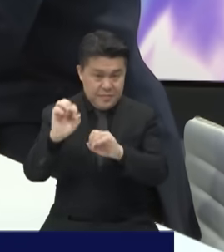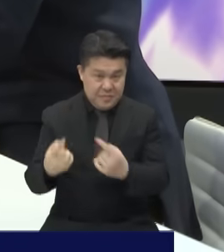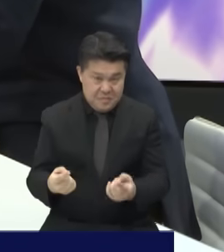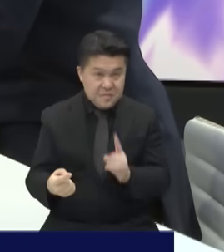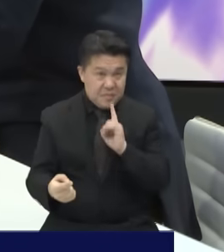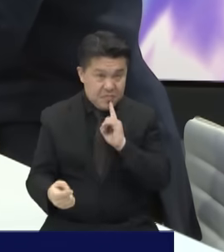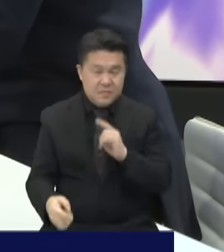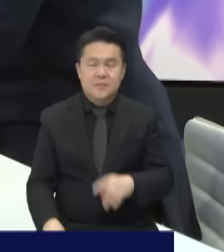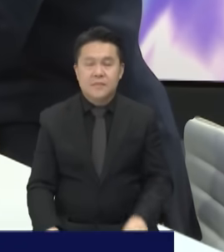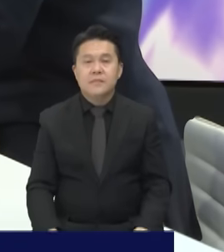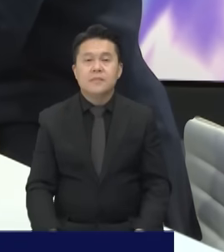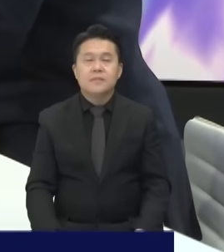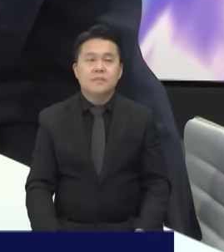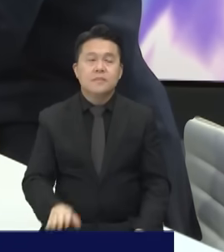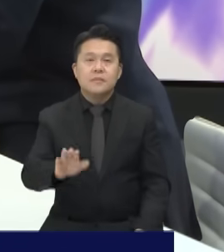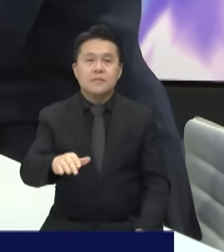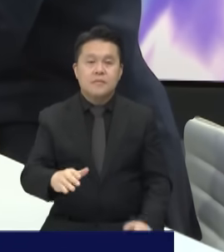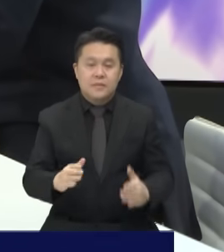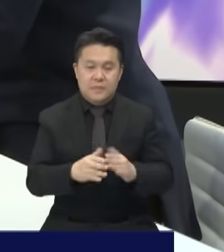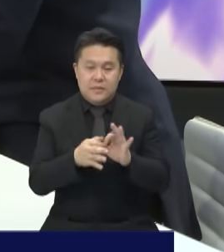5천 원 정도 낮아진다고 합니다. 부동산 뉴스 좀 짚어볼까요?